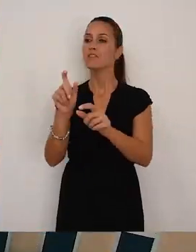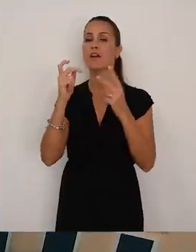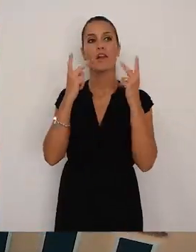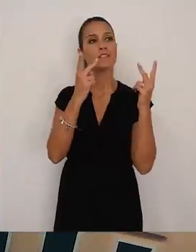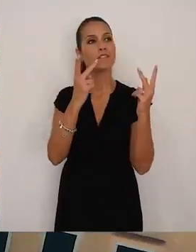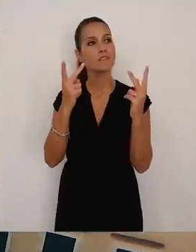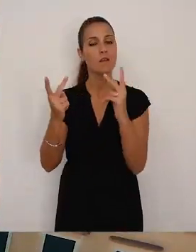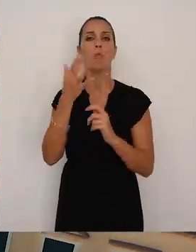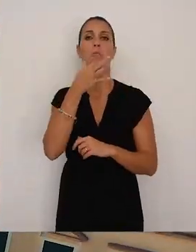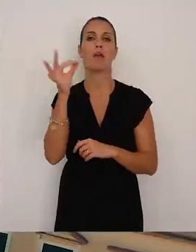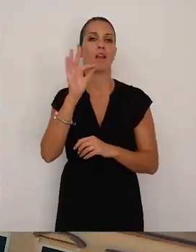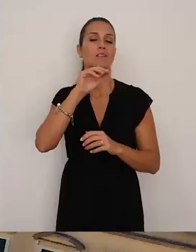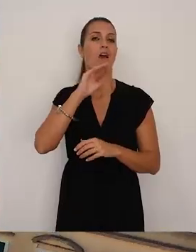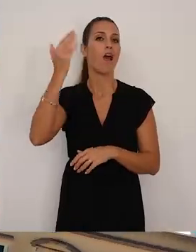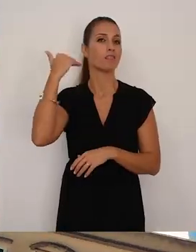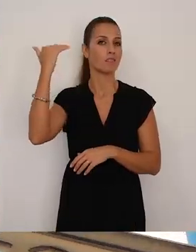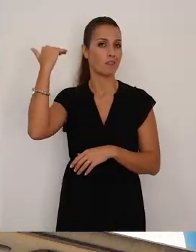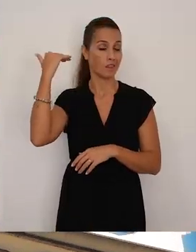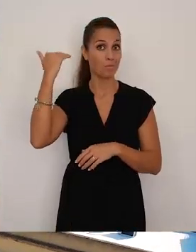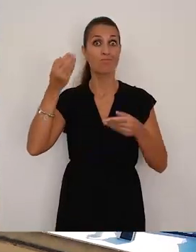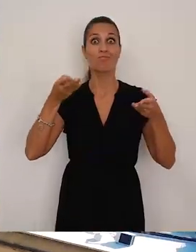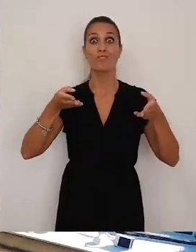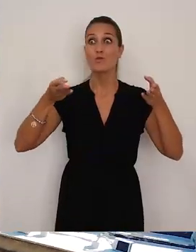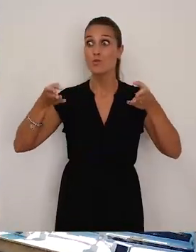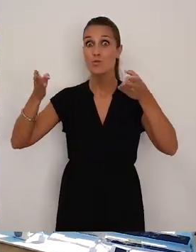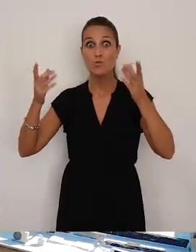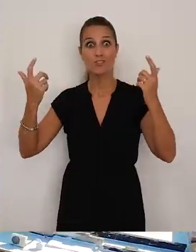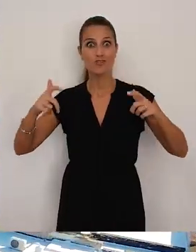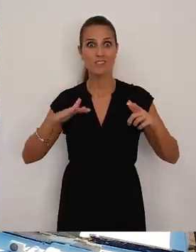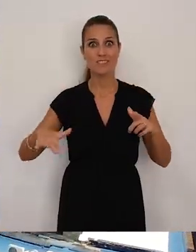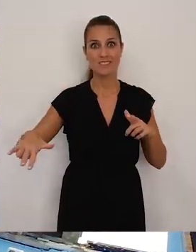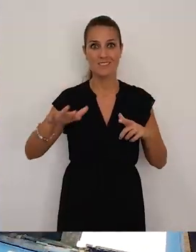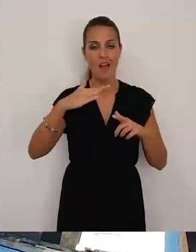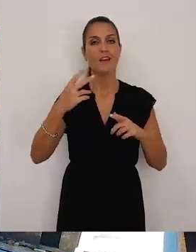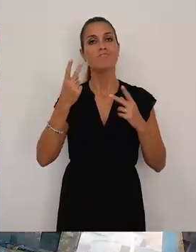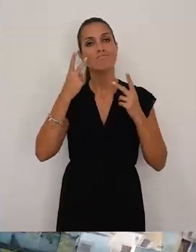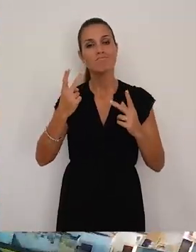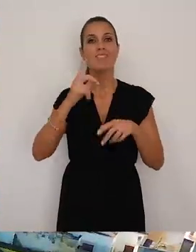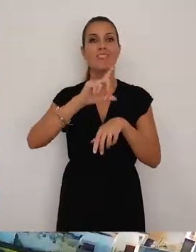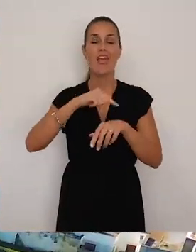Composizioni urbane che mostrano le molteplici evoluzioni storiche della cittadina, mentre